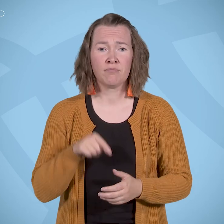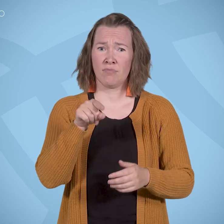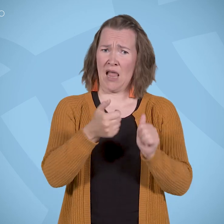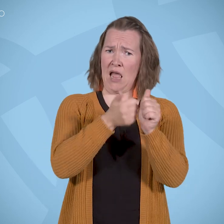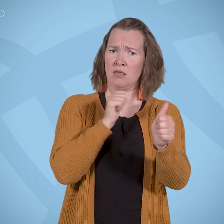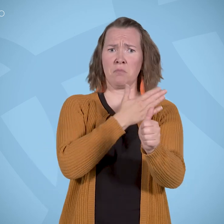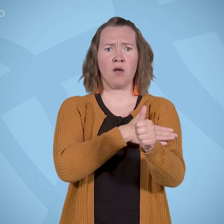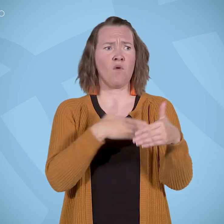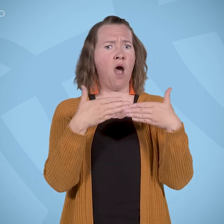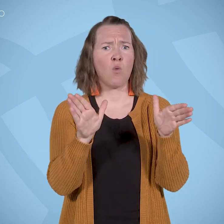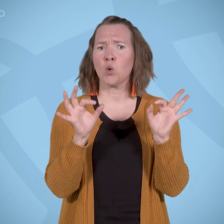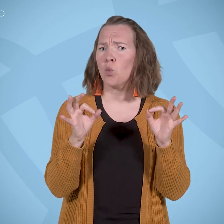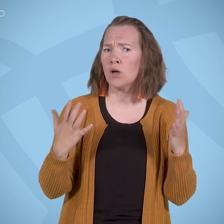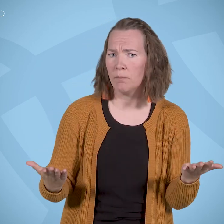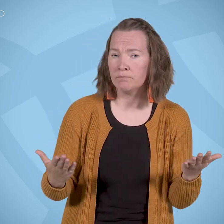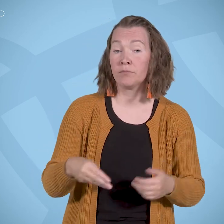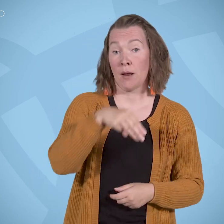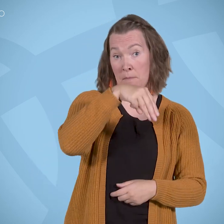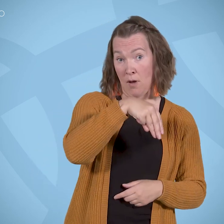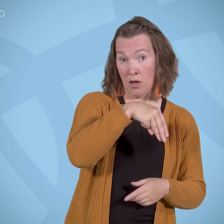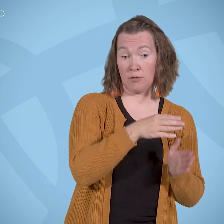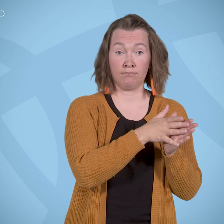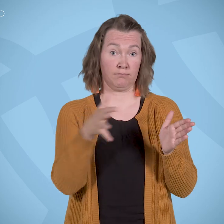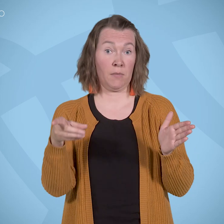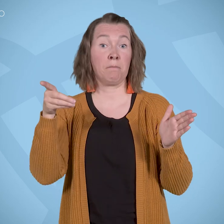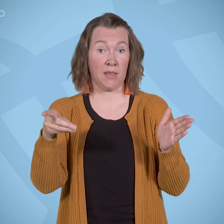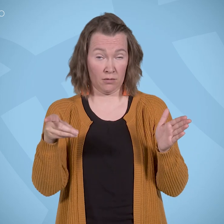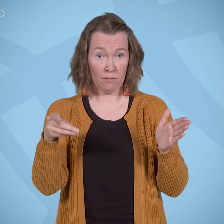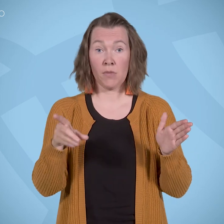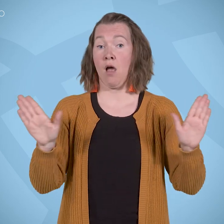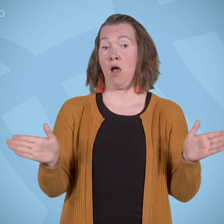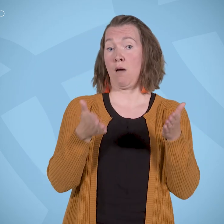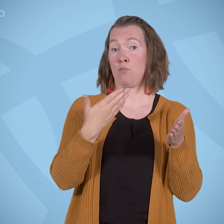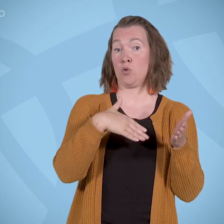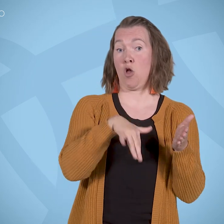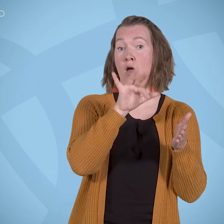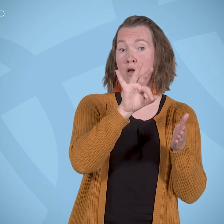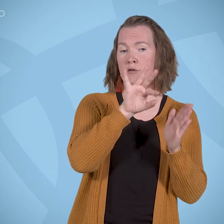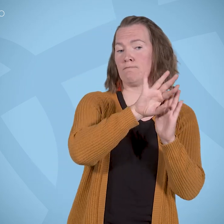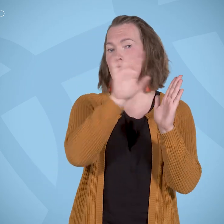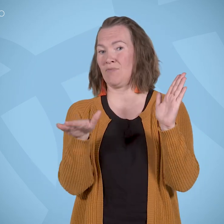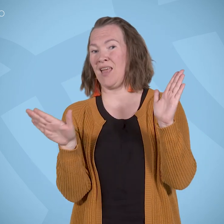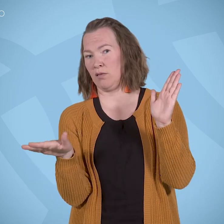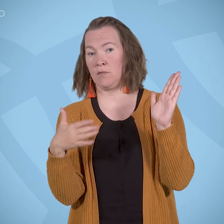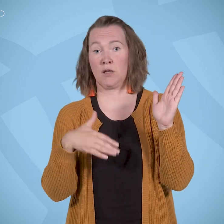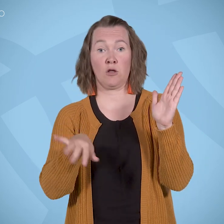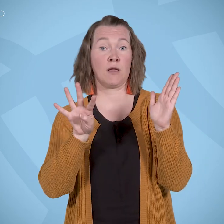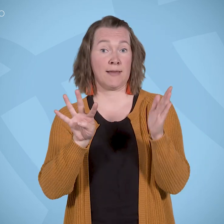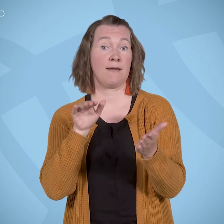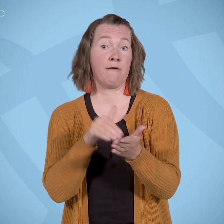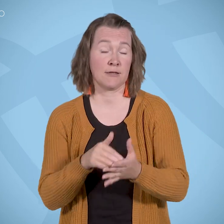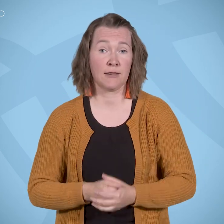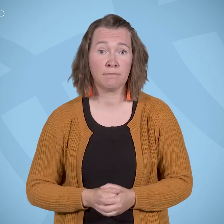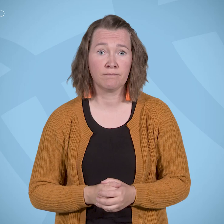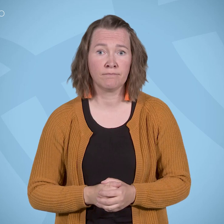Etäpalvelun aukioloaika on ma-pe klo 08-16.